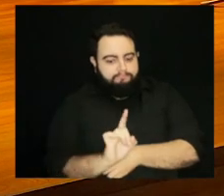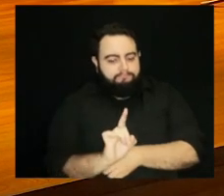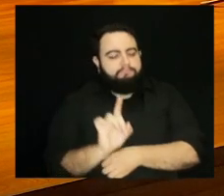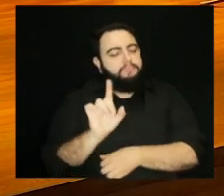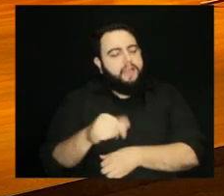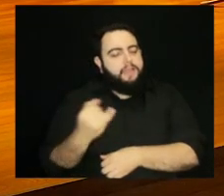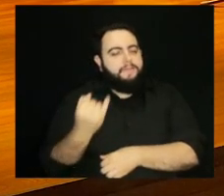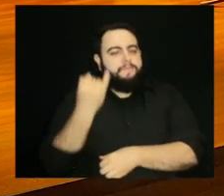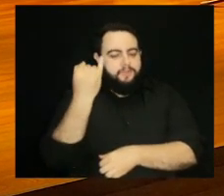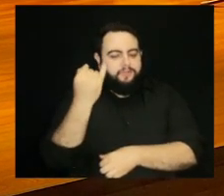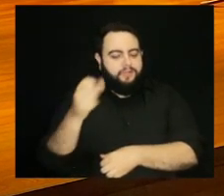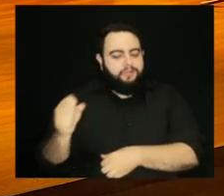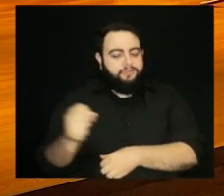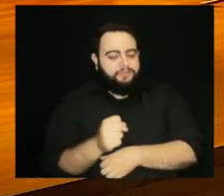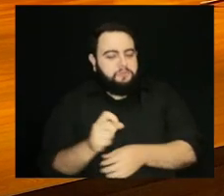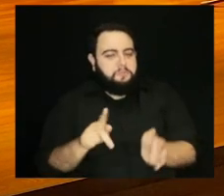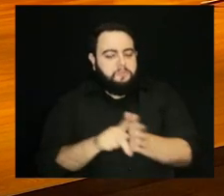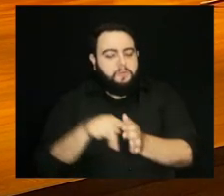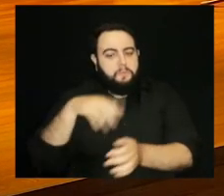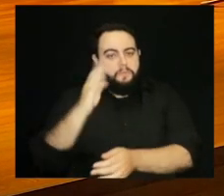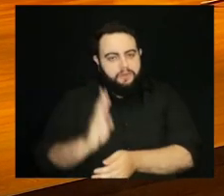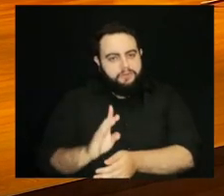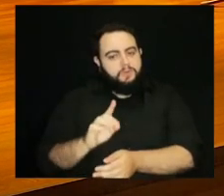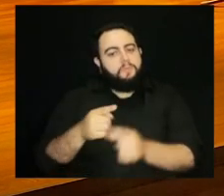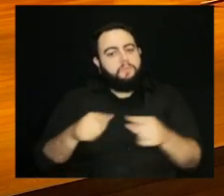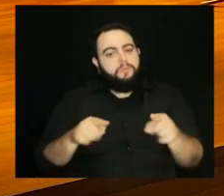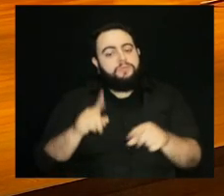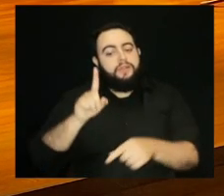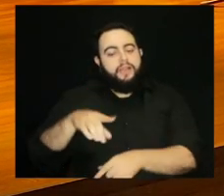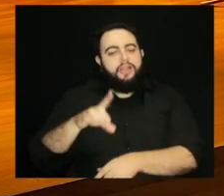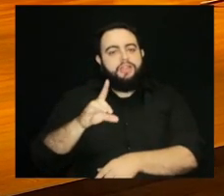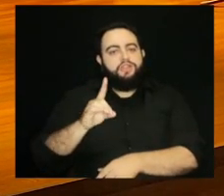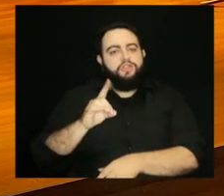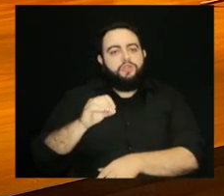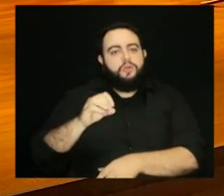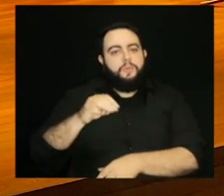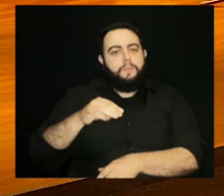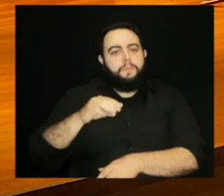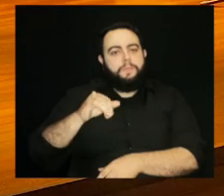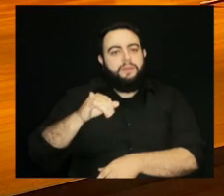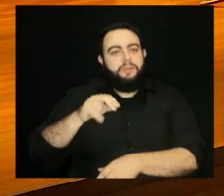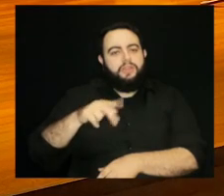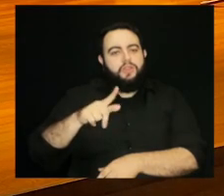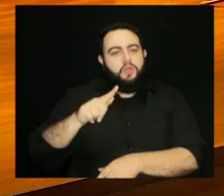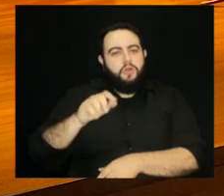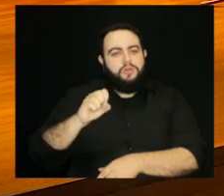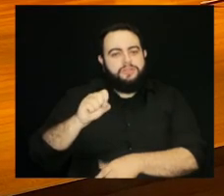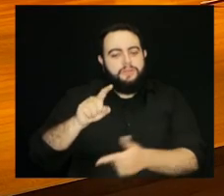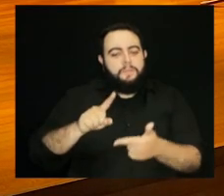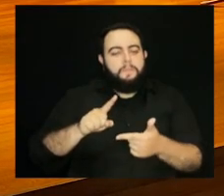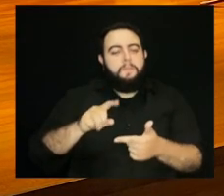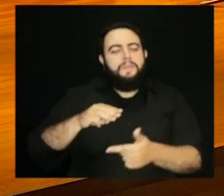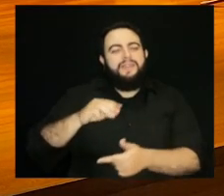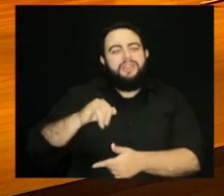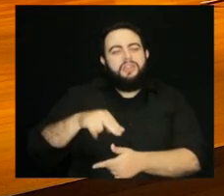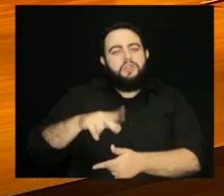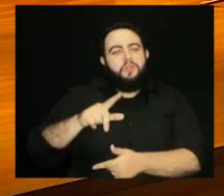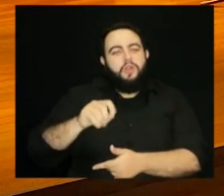Porto Alegrense do século 19, que é o Domingos Mingote, também conhecido como Mingotão, que era